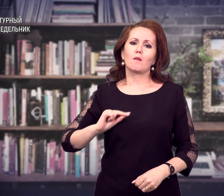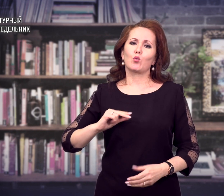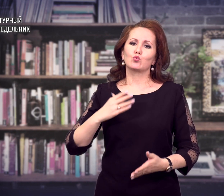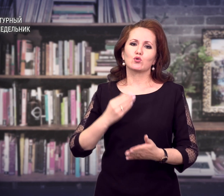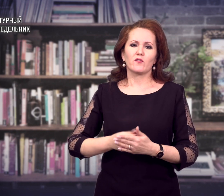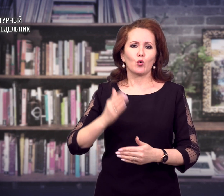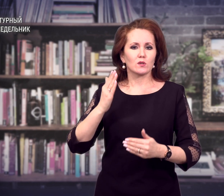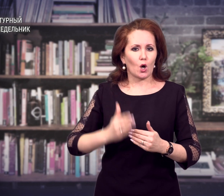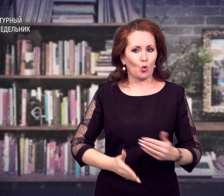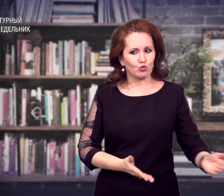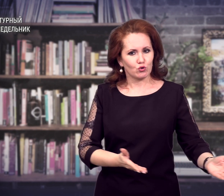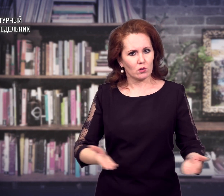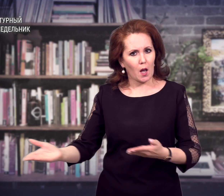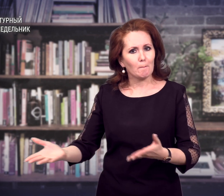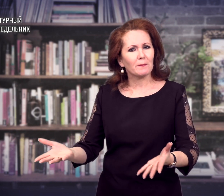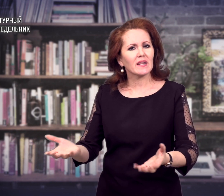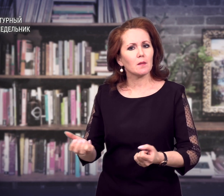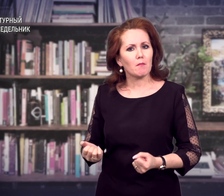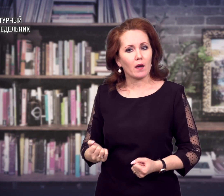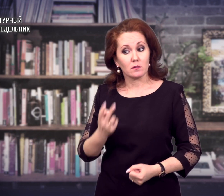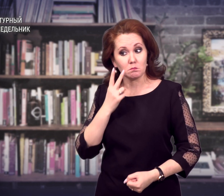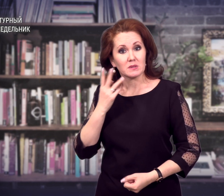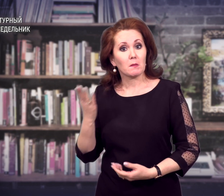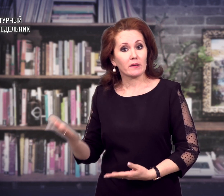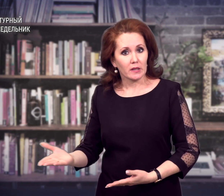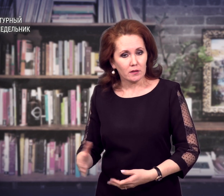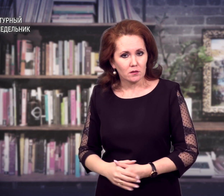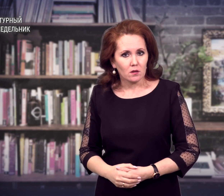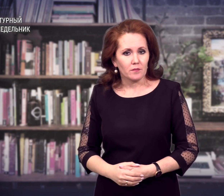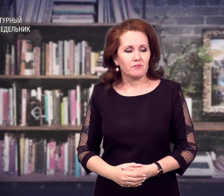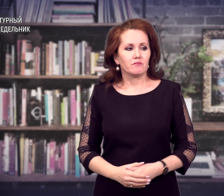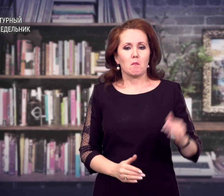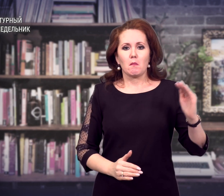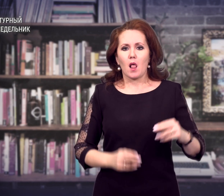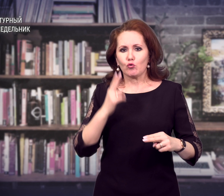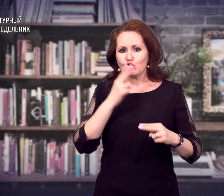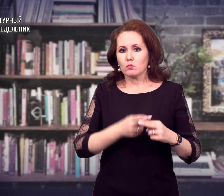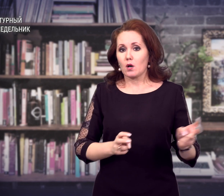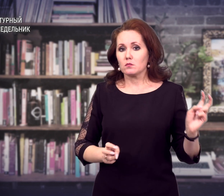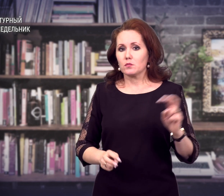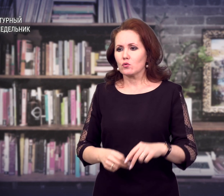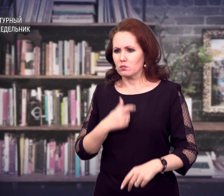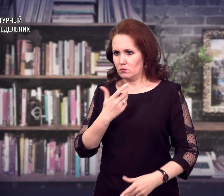Я работу свою закончил. Принимайте, посмотрите!